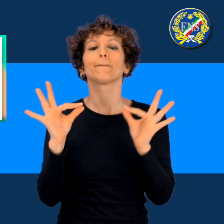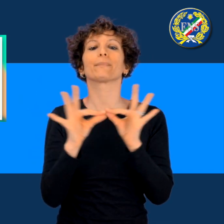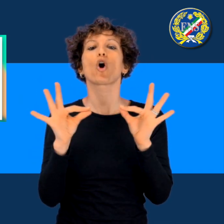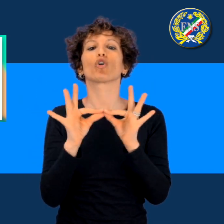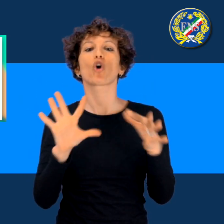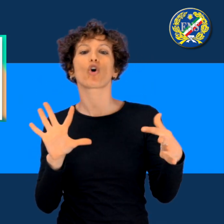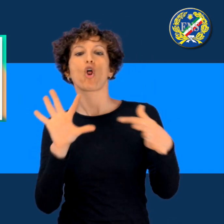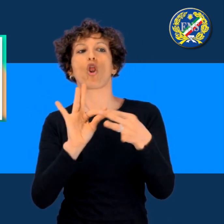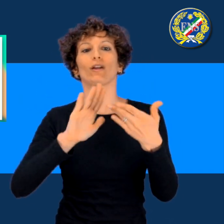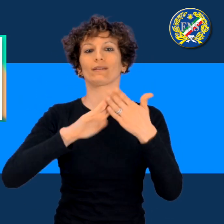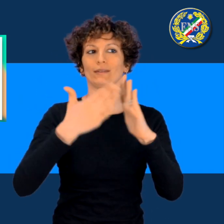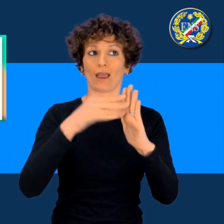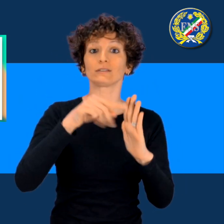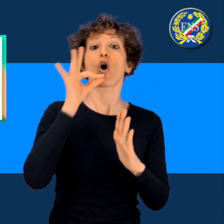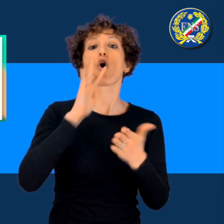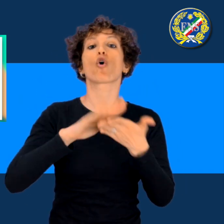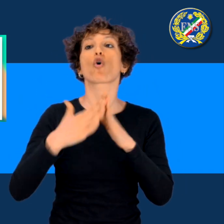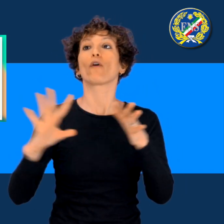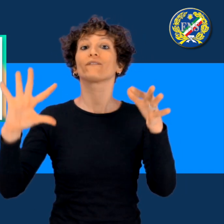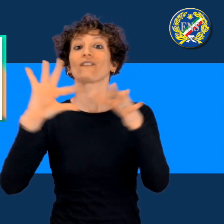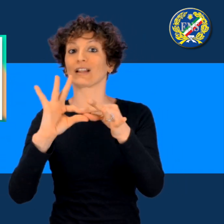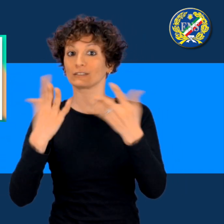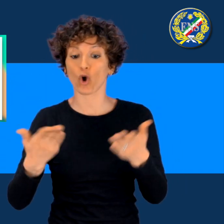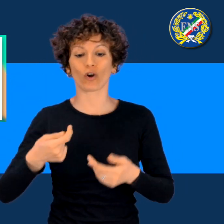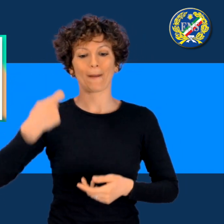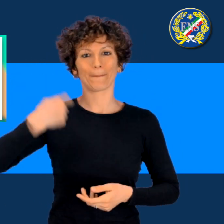attivate tramite protocolli d'intesa o convenzioni tra